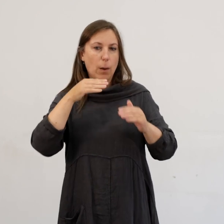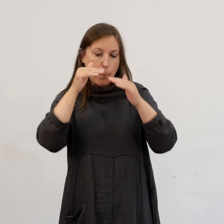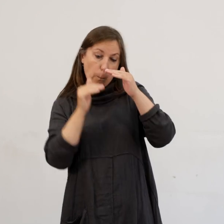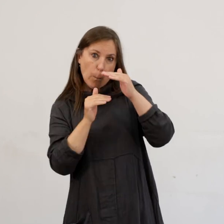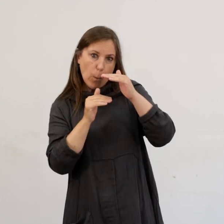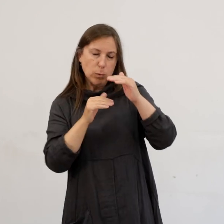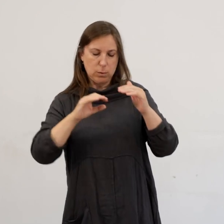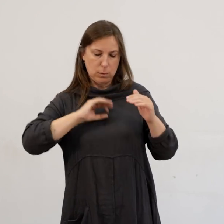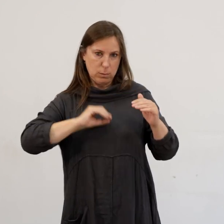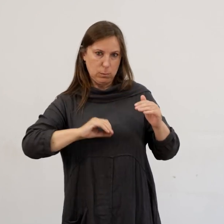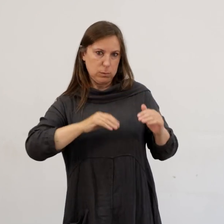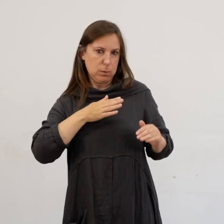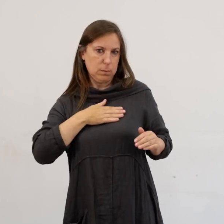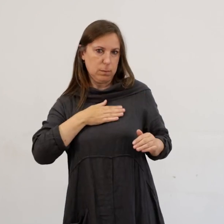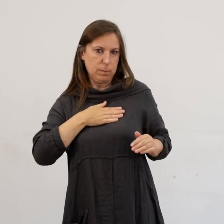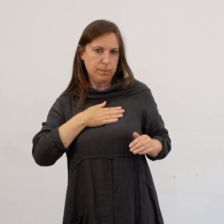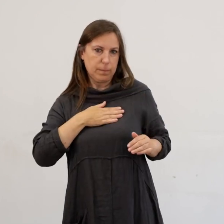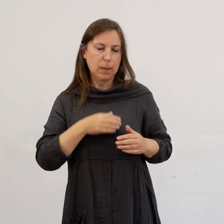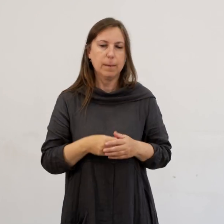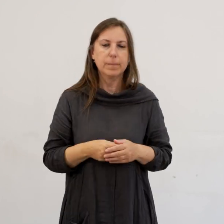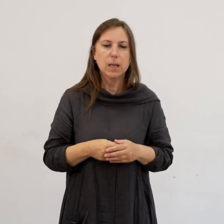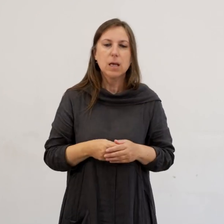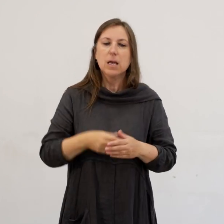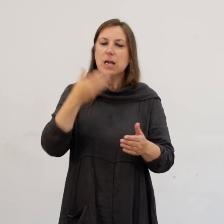Żołnierze nosili ją z prawdziwą dumą.